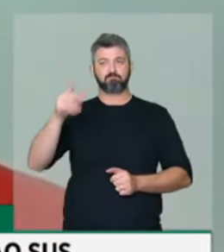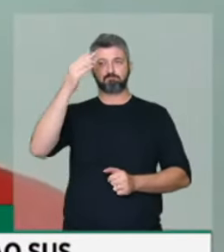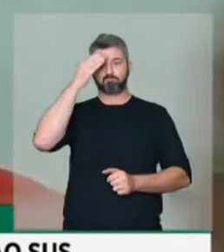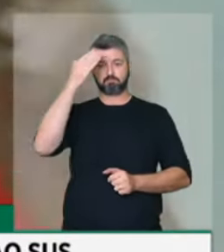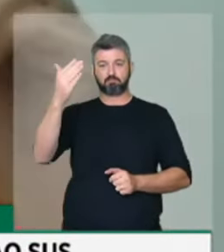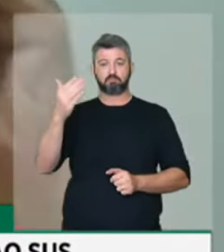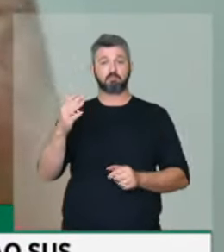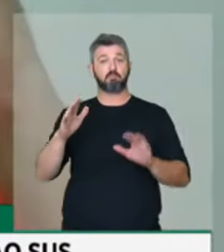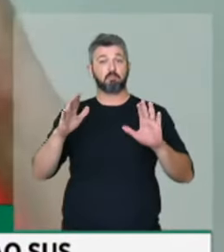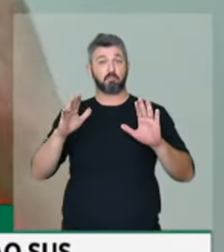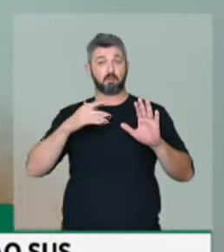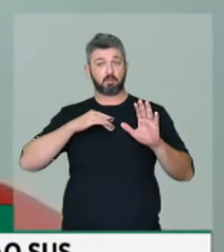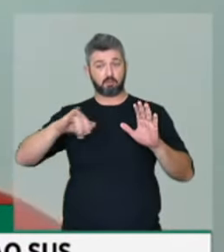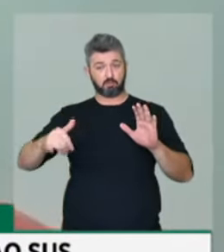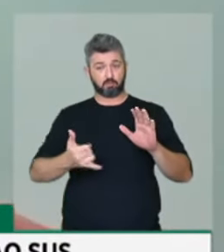JORGE. -- [DEPUTADO]: EU QUERIA